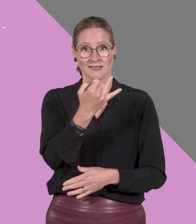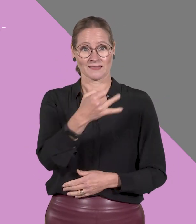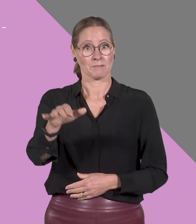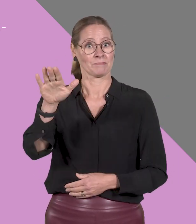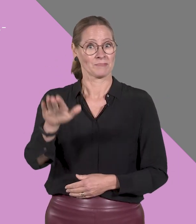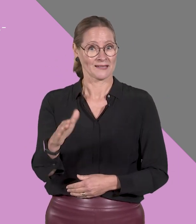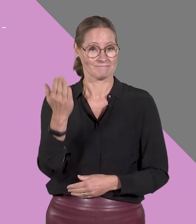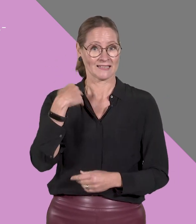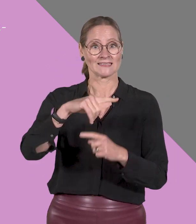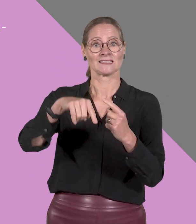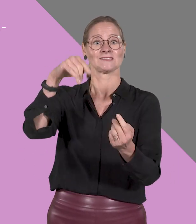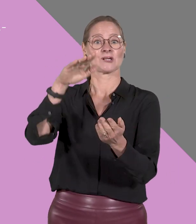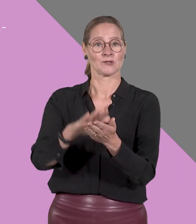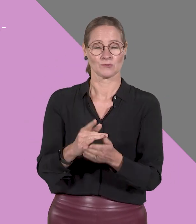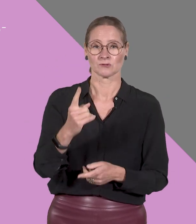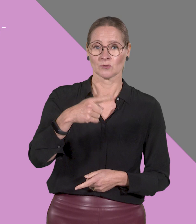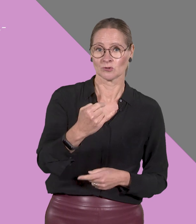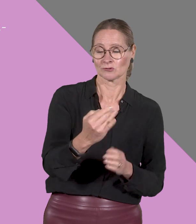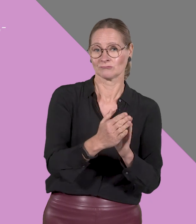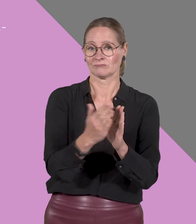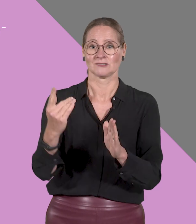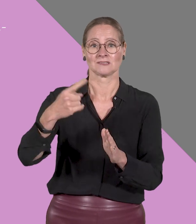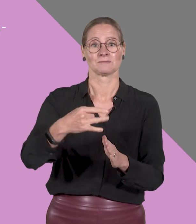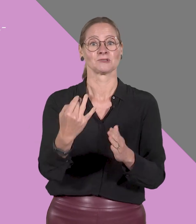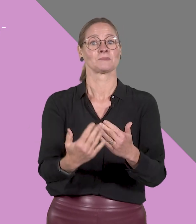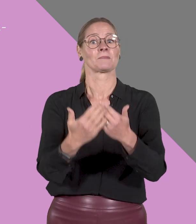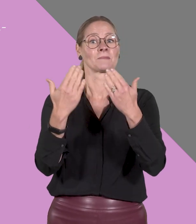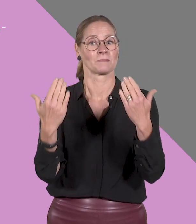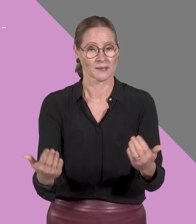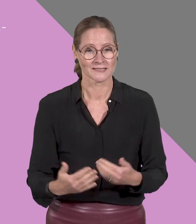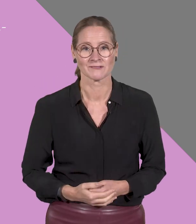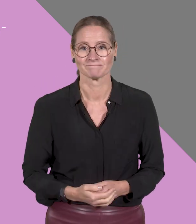Tampereella 16. - 17.6.2023.